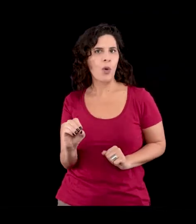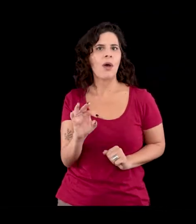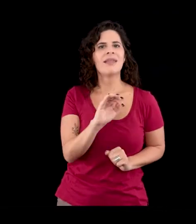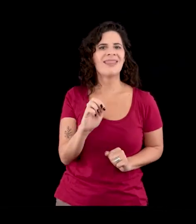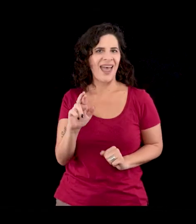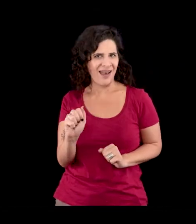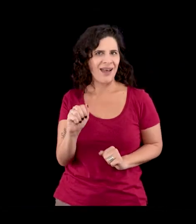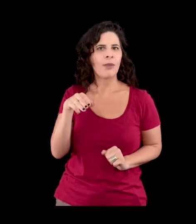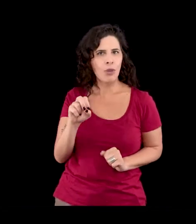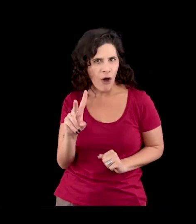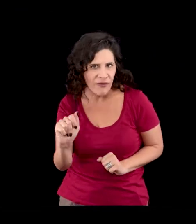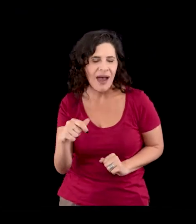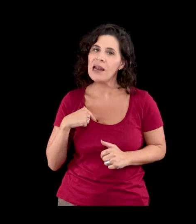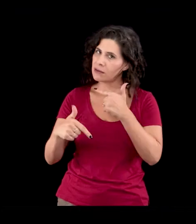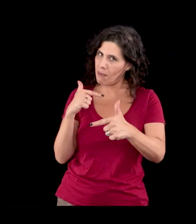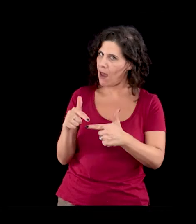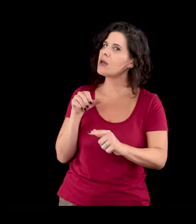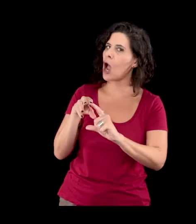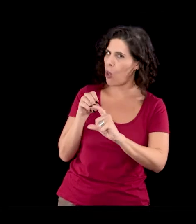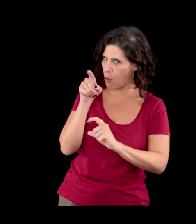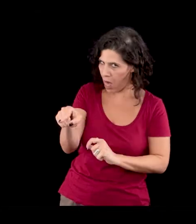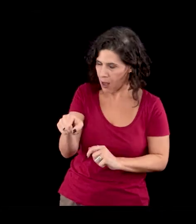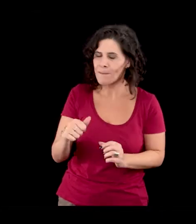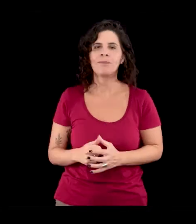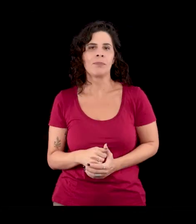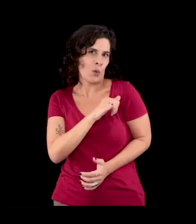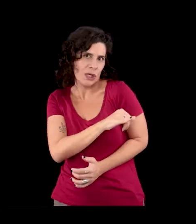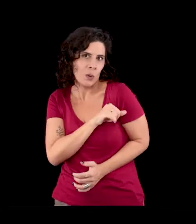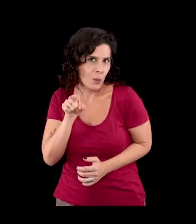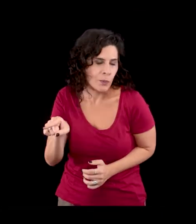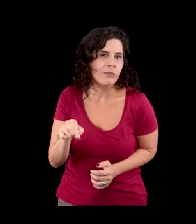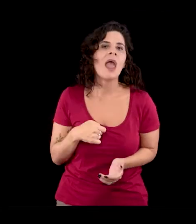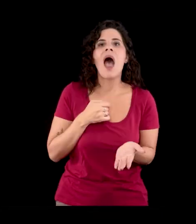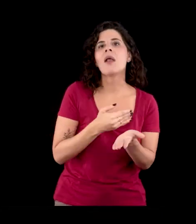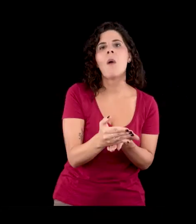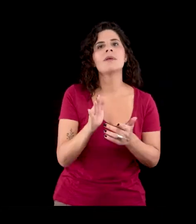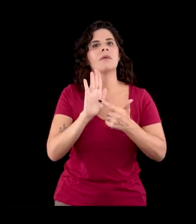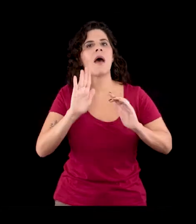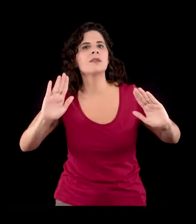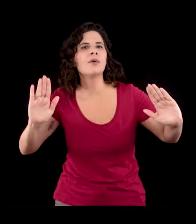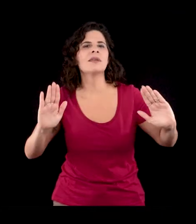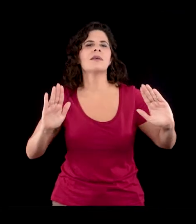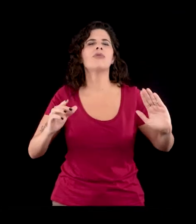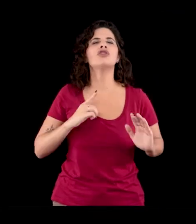que também trabalhava com a Globo no Rio e nós começamos a fazer as exposições –